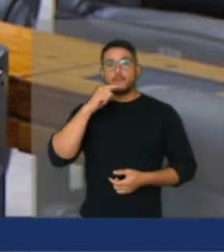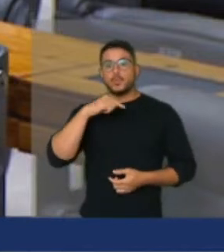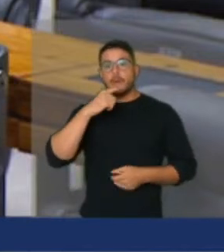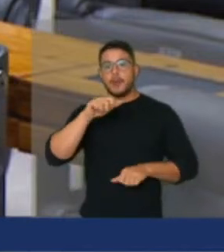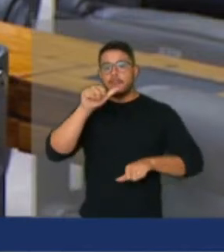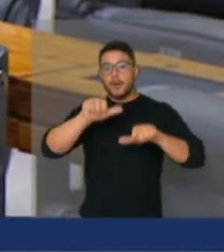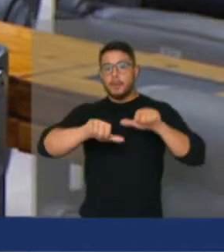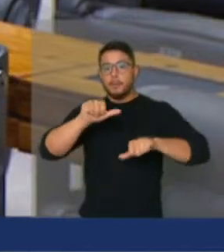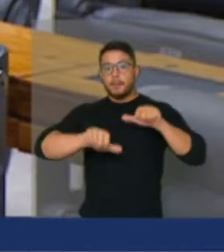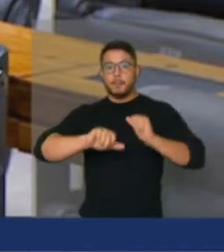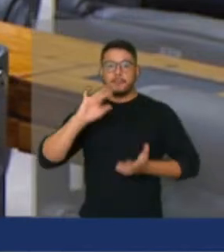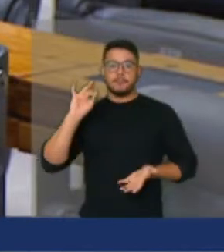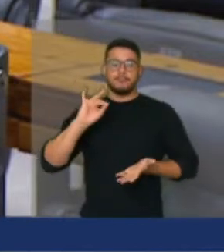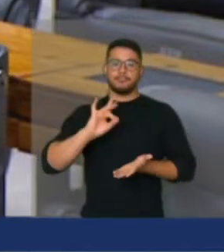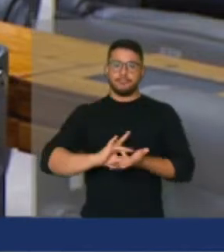ISSO, O PSL ENTENDE, DENTRO DESSE ASPECTO DE TRANSPARÊ